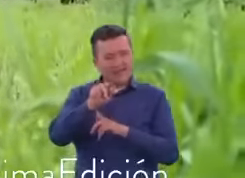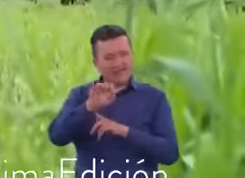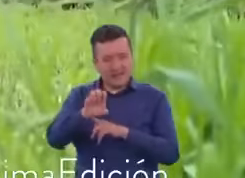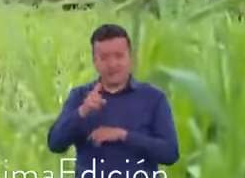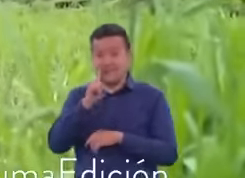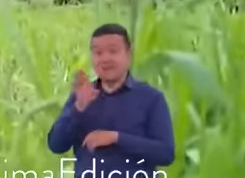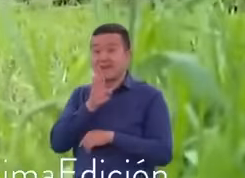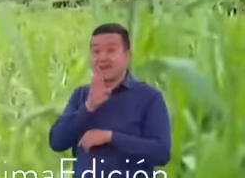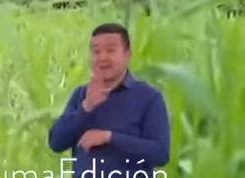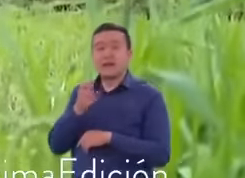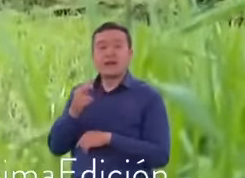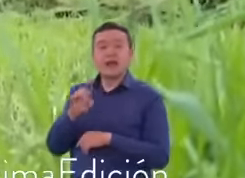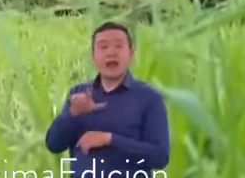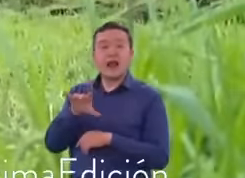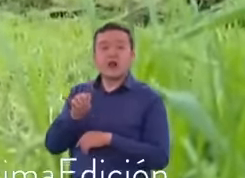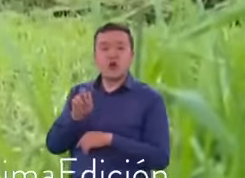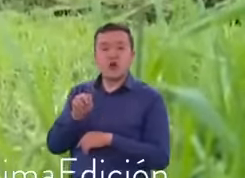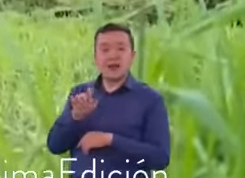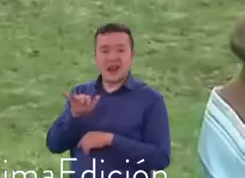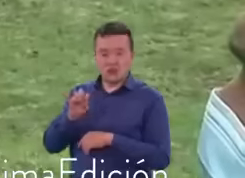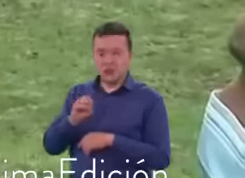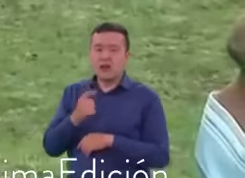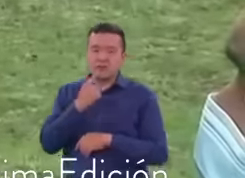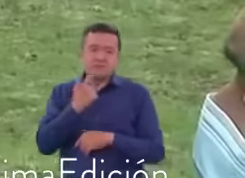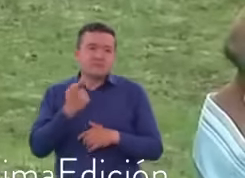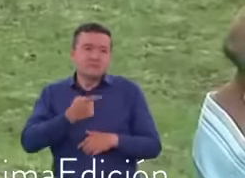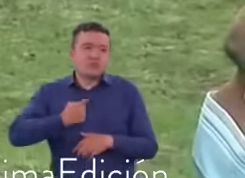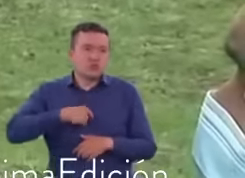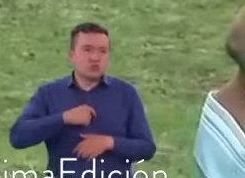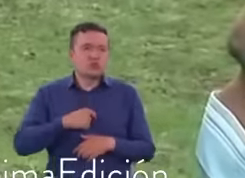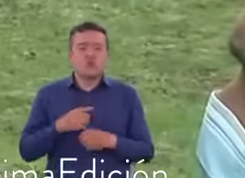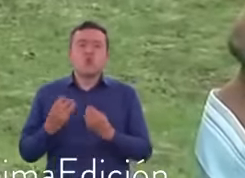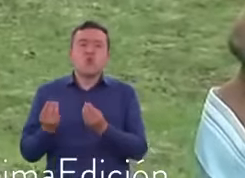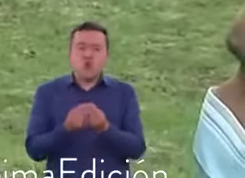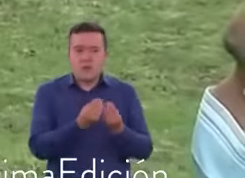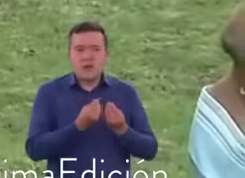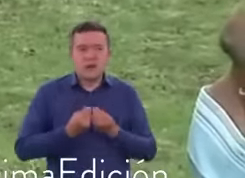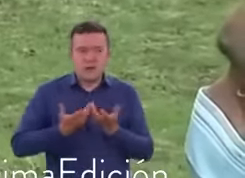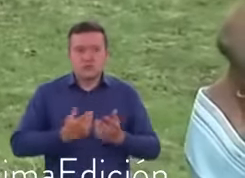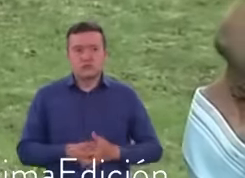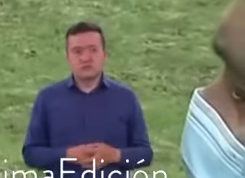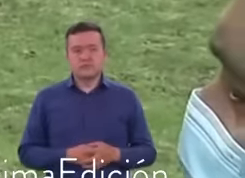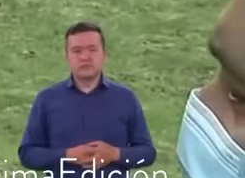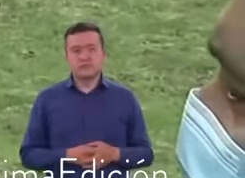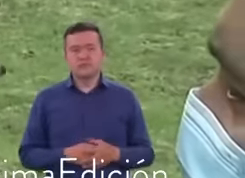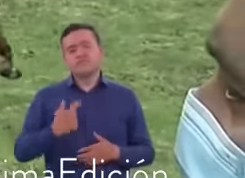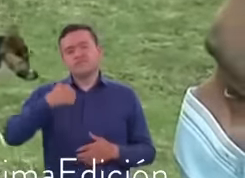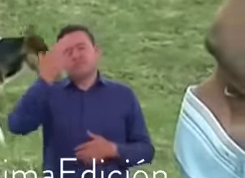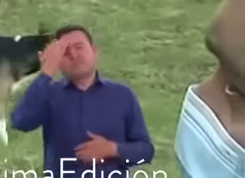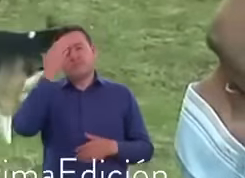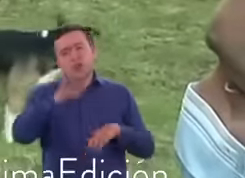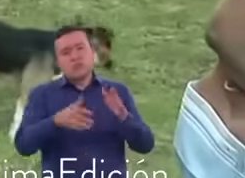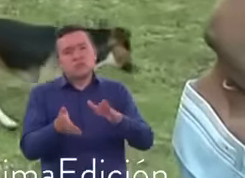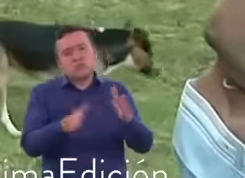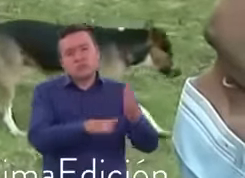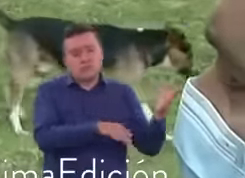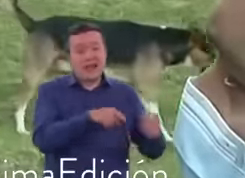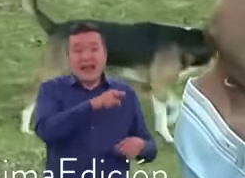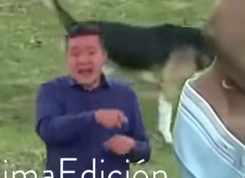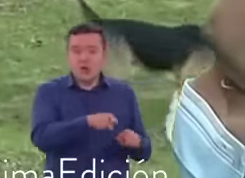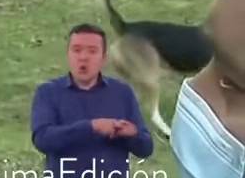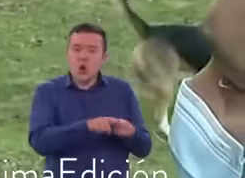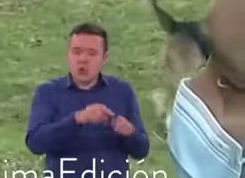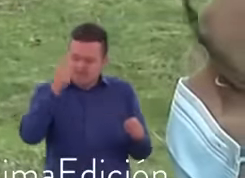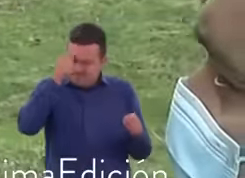al mundo con la tragedia del